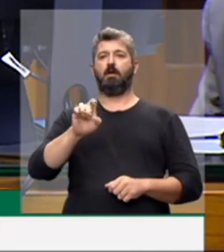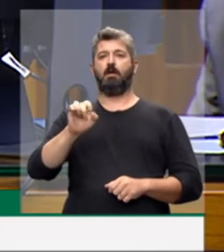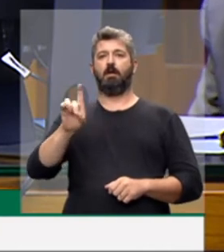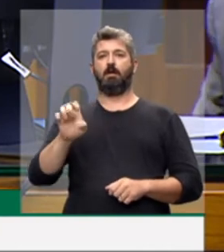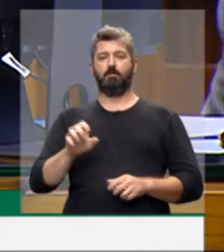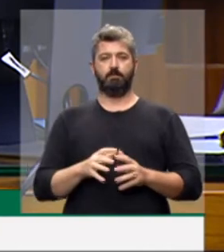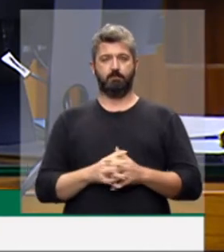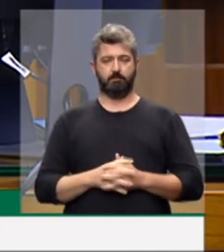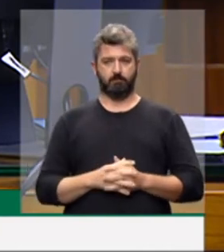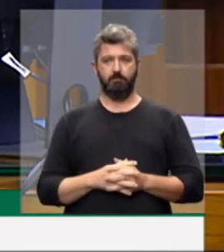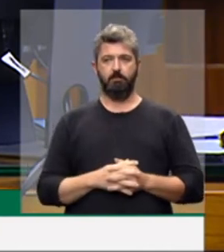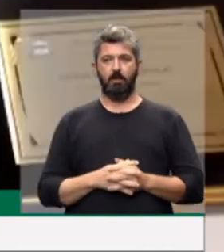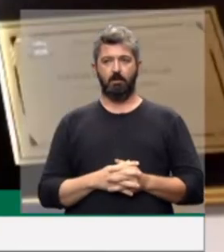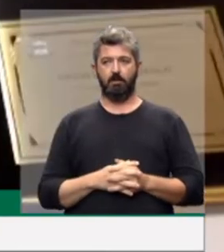[PRESIDENTE]: COMO VOTA O REPUBLICANOS?